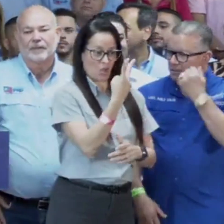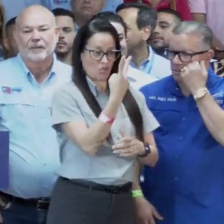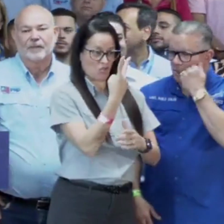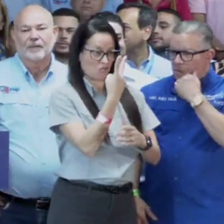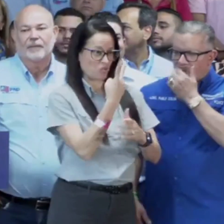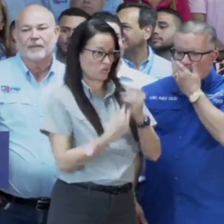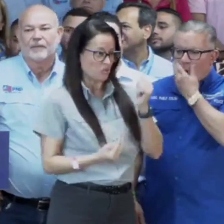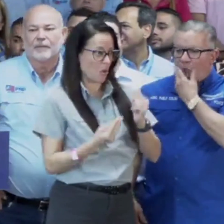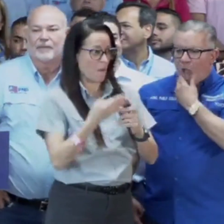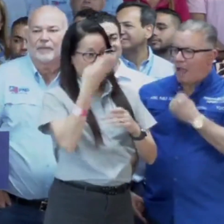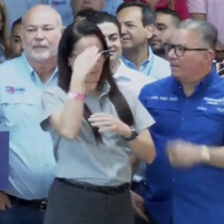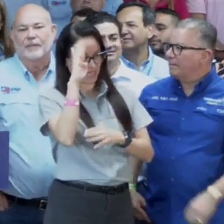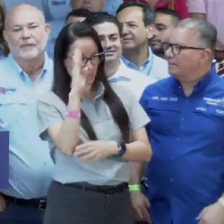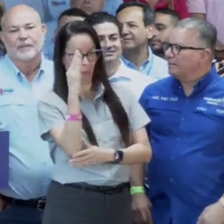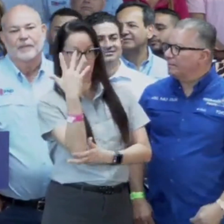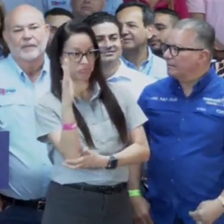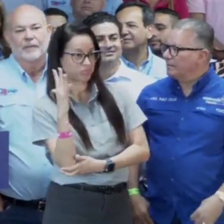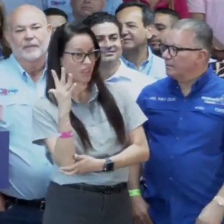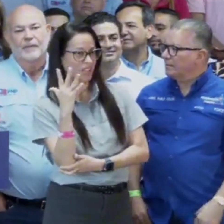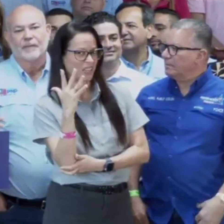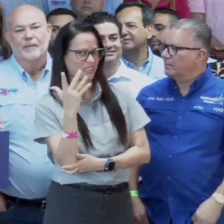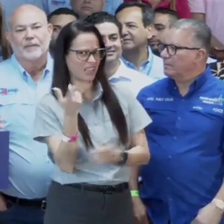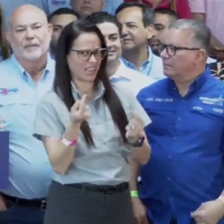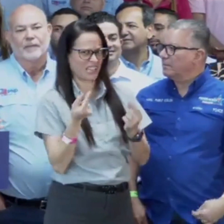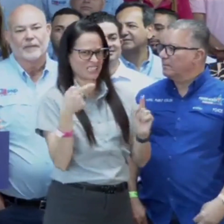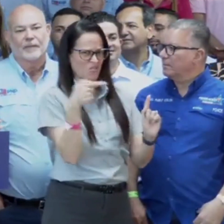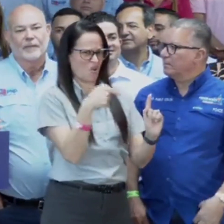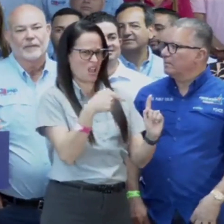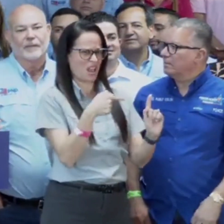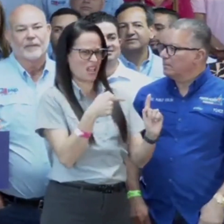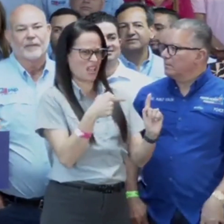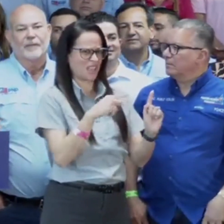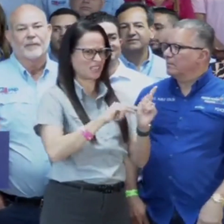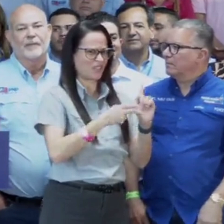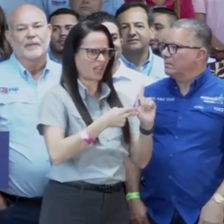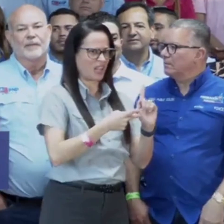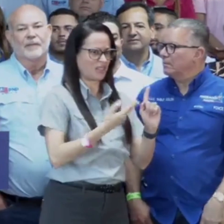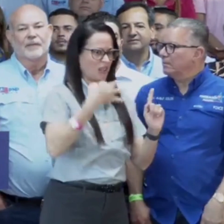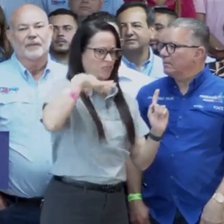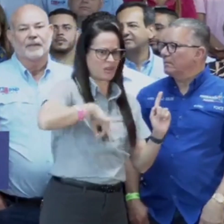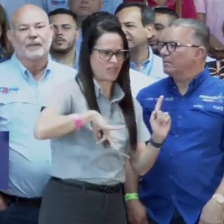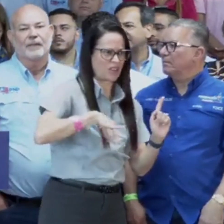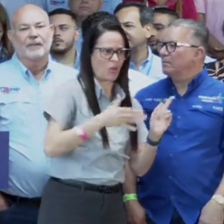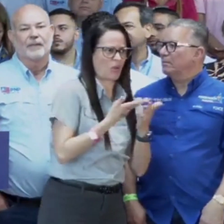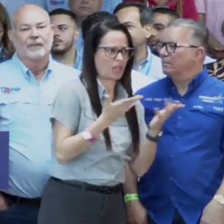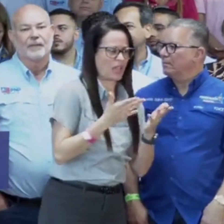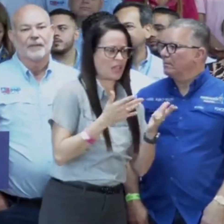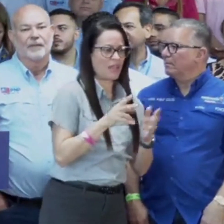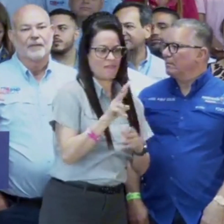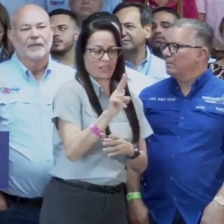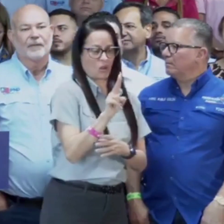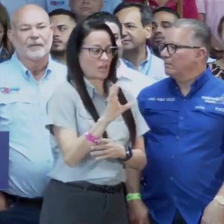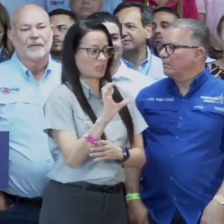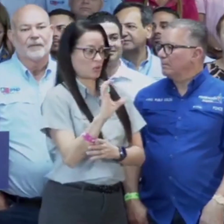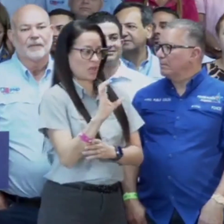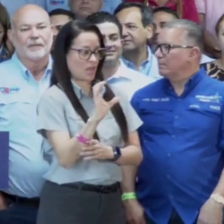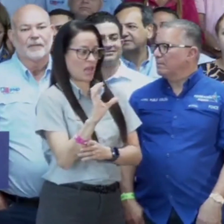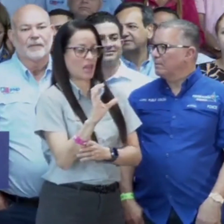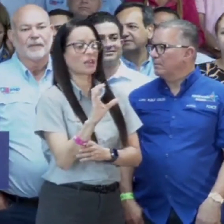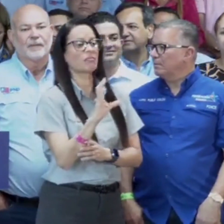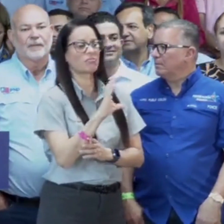haciendo él él se está coaligado con Victoria ciudadana y el pib eso es un bipartidismo ahí